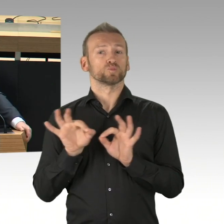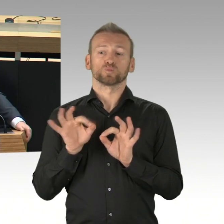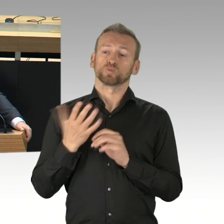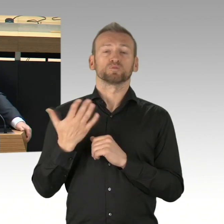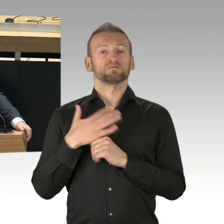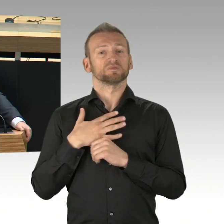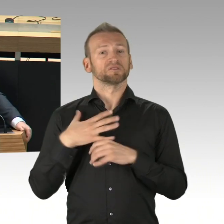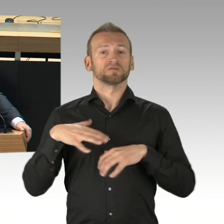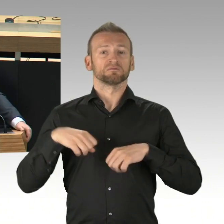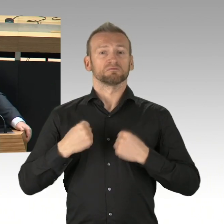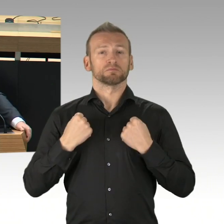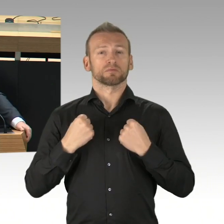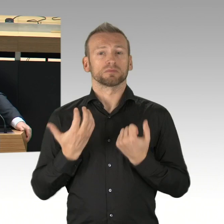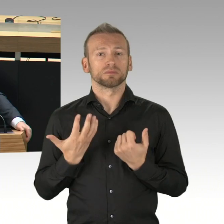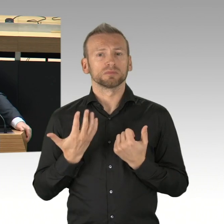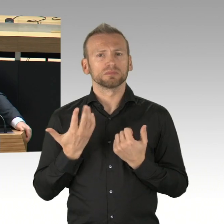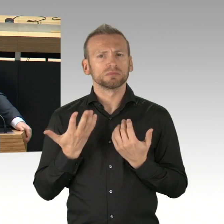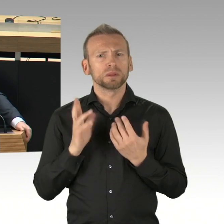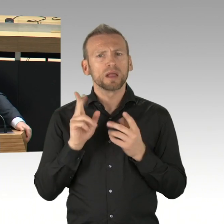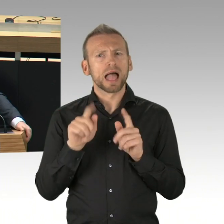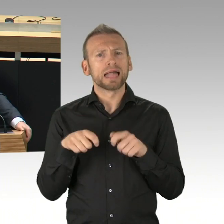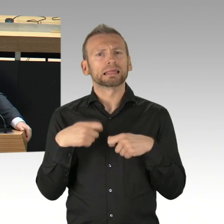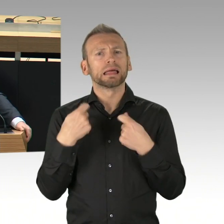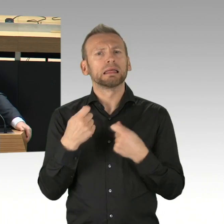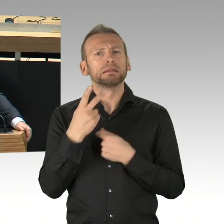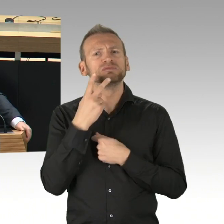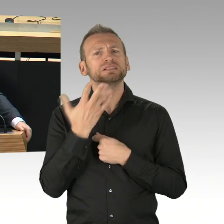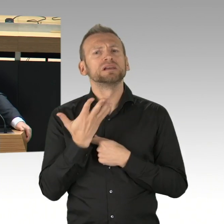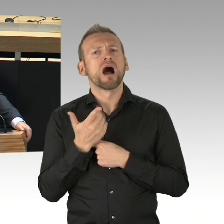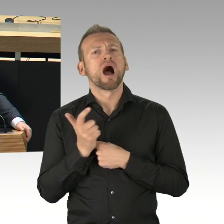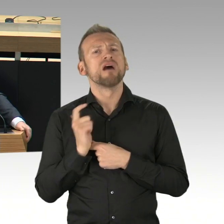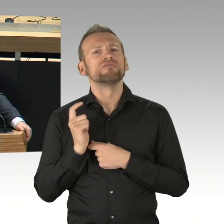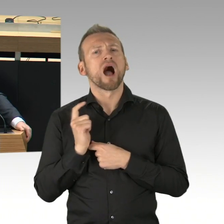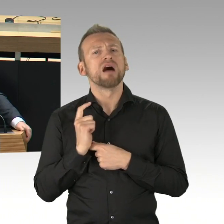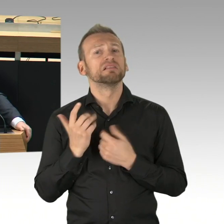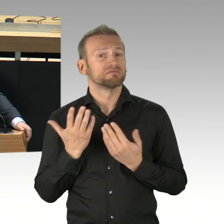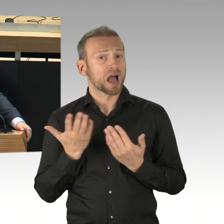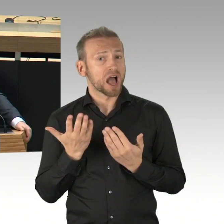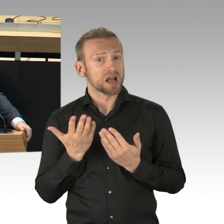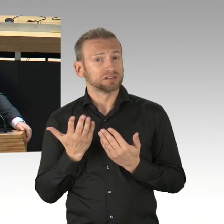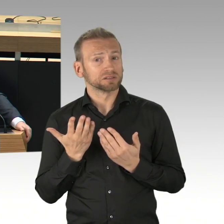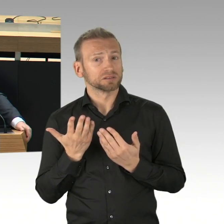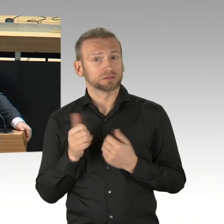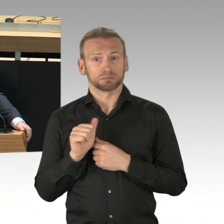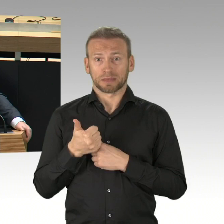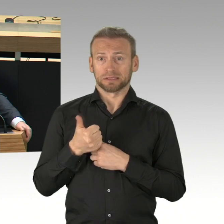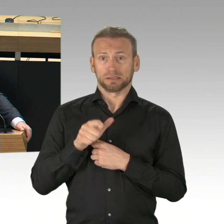Und das nur, weil Sie das Bauen verhindern und weil Sie gegen private Investitionen wettern